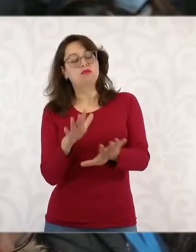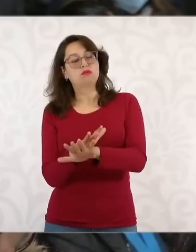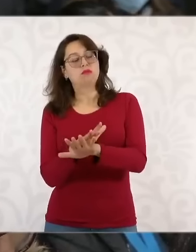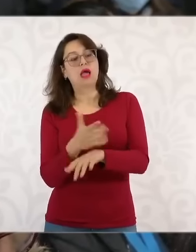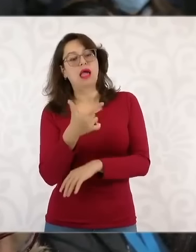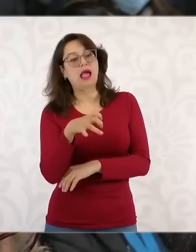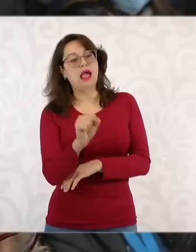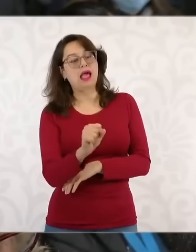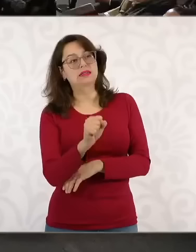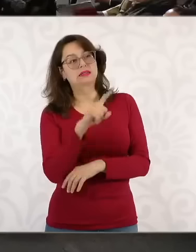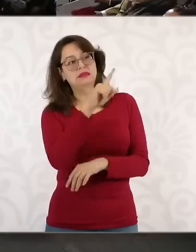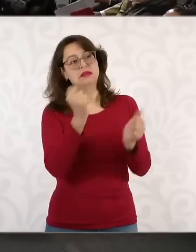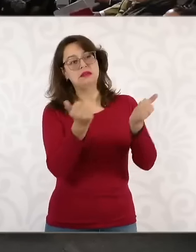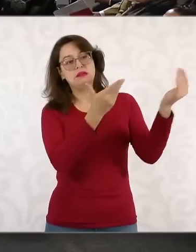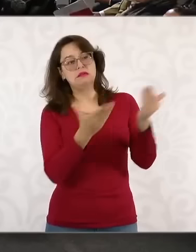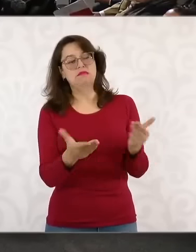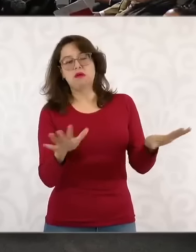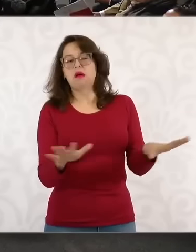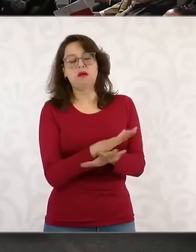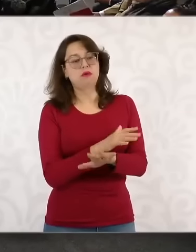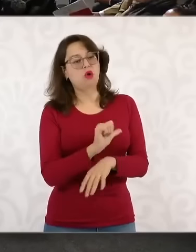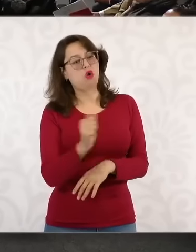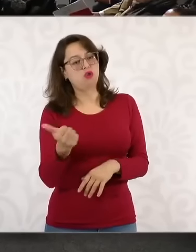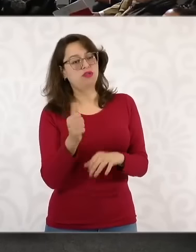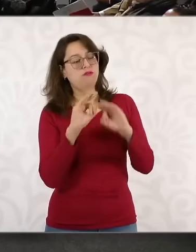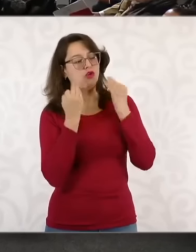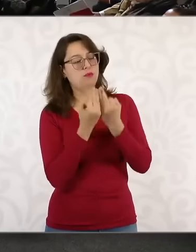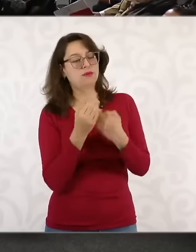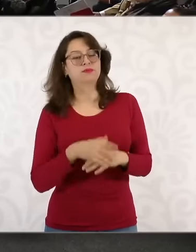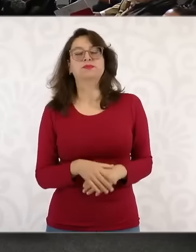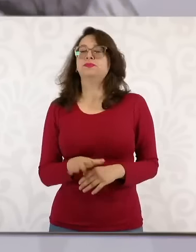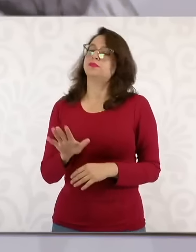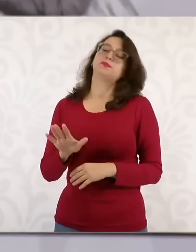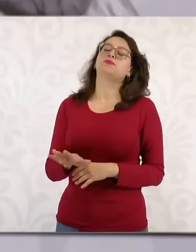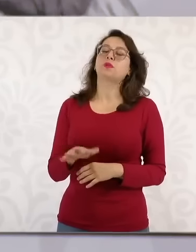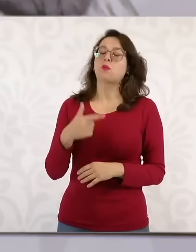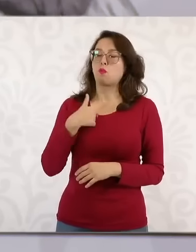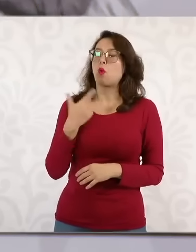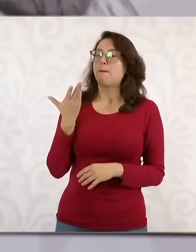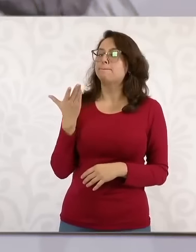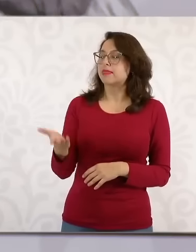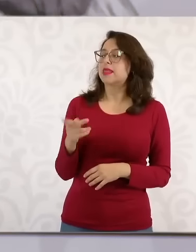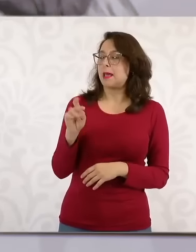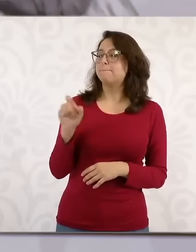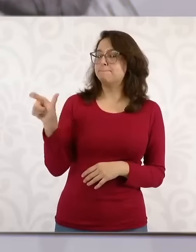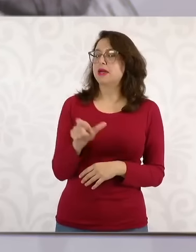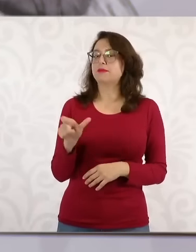de Estados Unidos? E vamos a pedirle a Pemex que venga la próxima semana con Luelena para que se